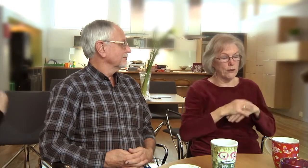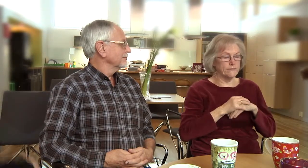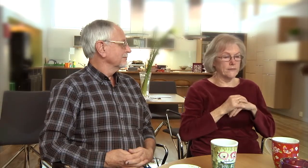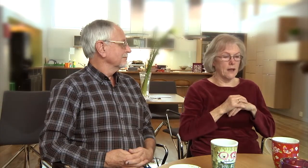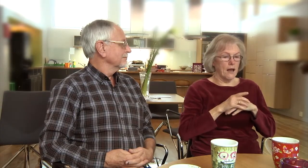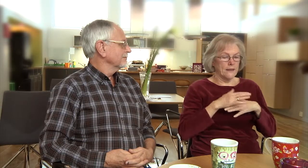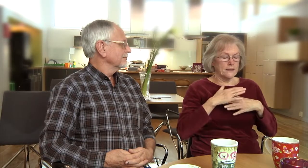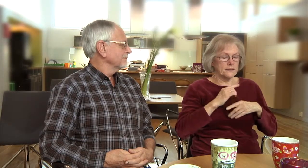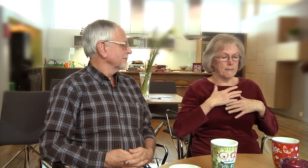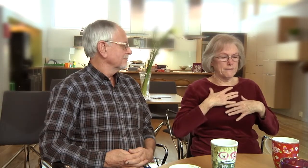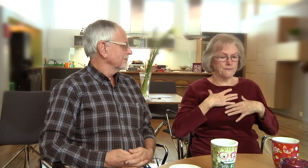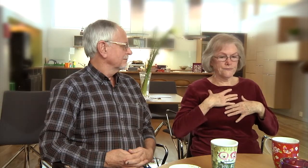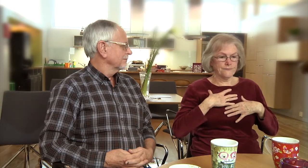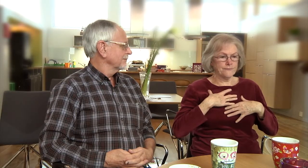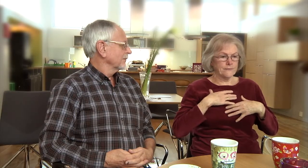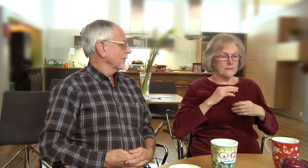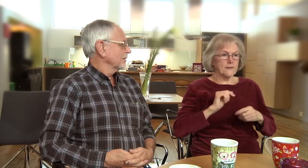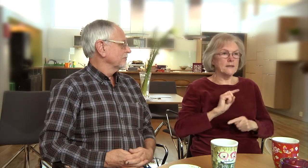Etter hvert spurte jeg hva han følte.